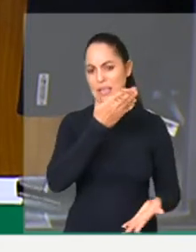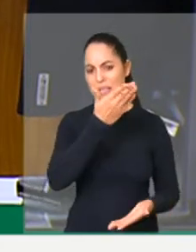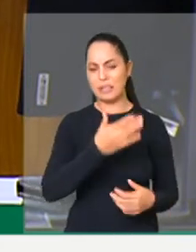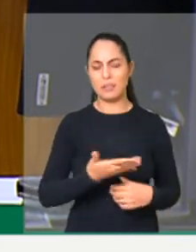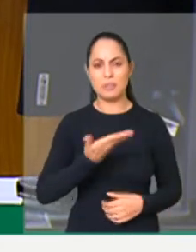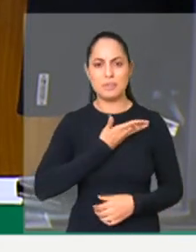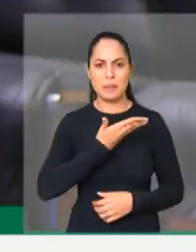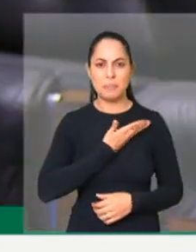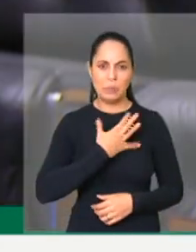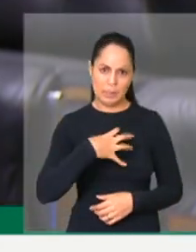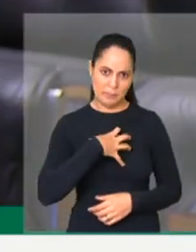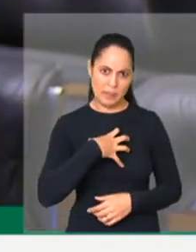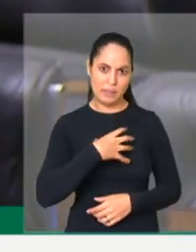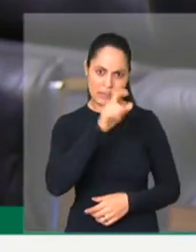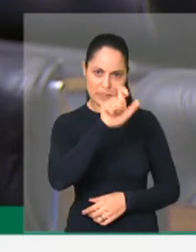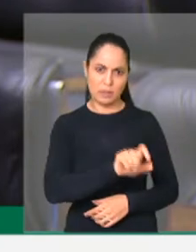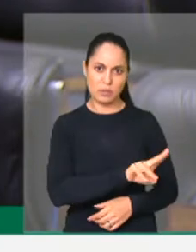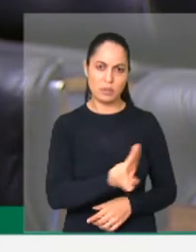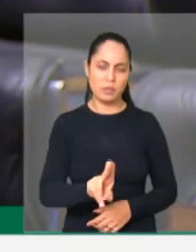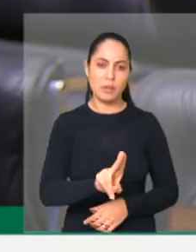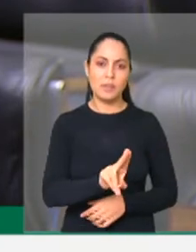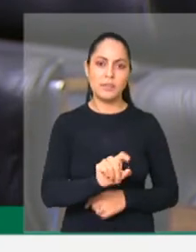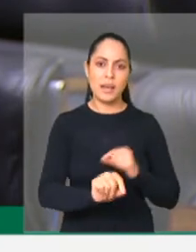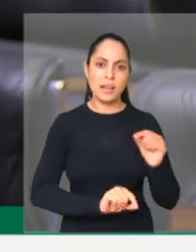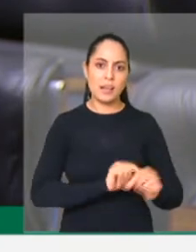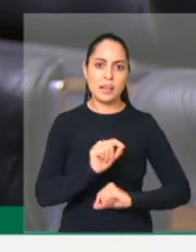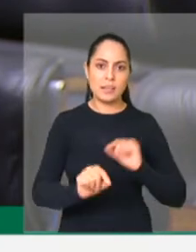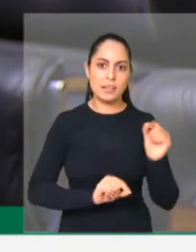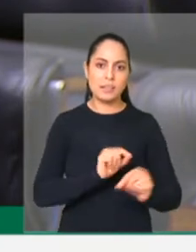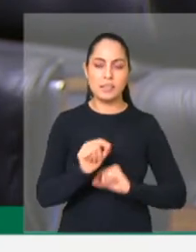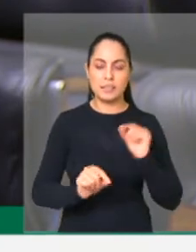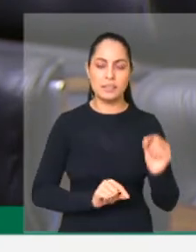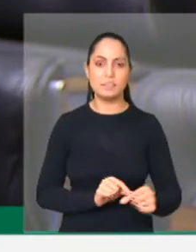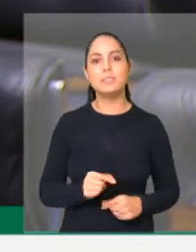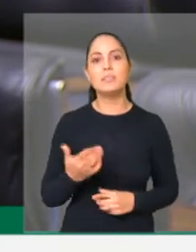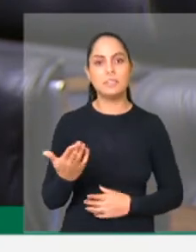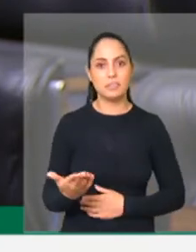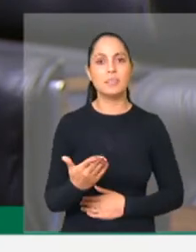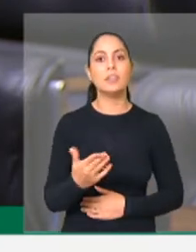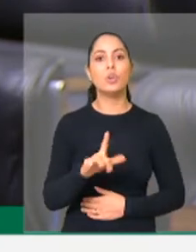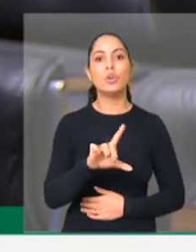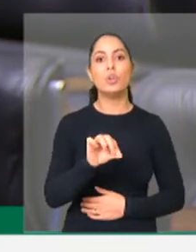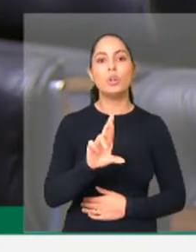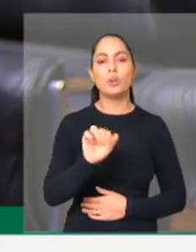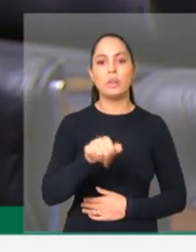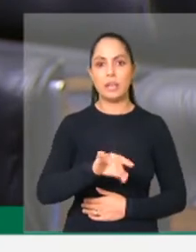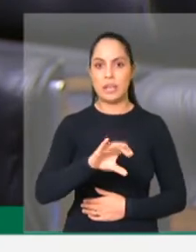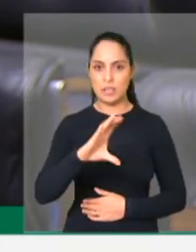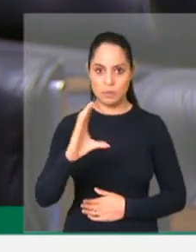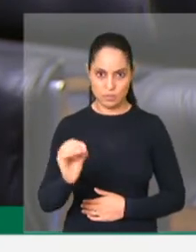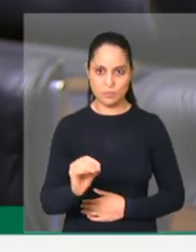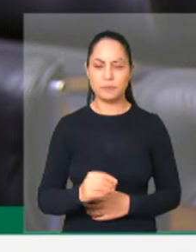70, SÃO FUNDOS QUE JÁ FORAM EXTINTOS, NÓS ESTAMOS EQUALIZANDO UMA CONTA DO PASSADO. OS FUNDOS CONSTITUCIONAIS DO NORDESTE E DO NORTE, INCLUSIVE VEM